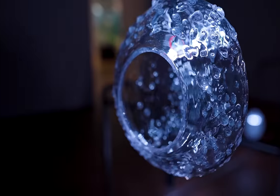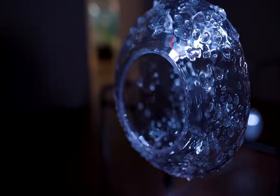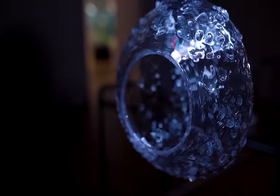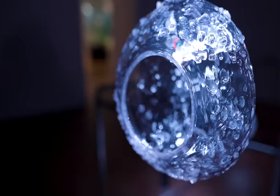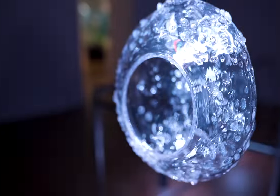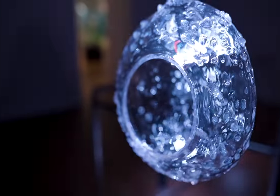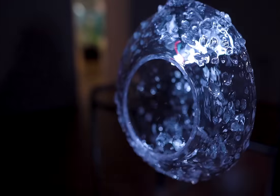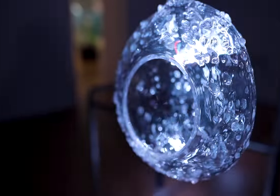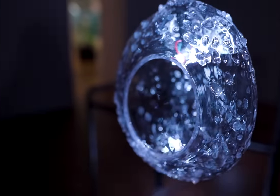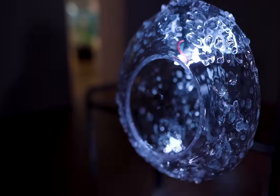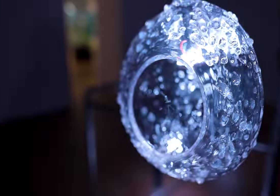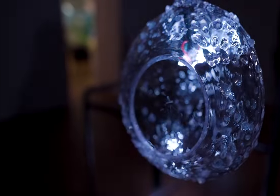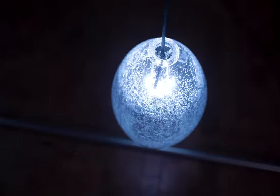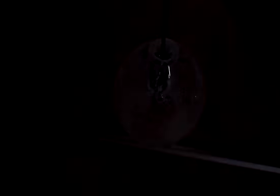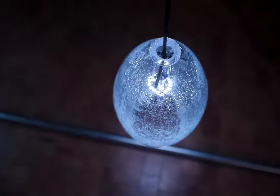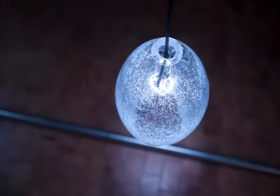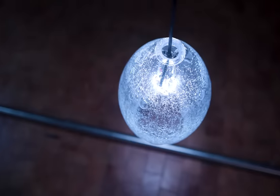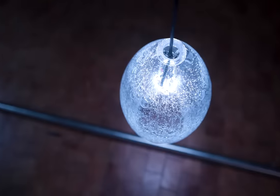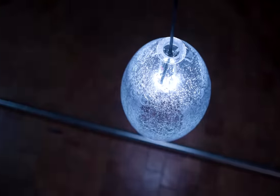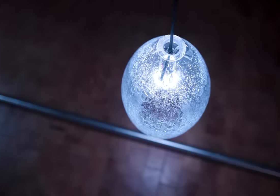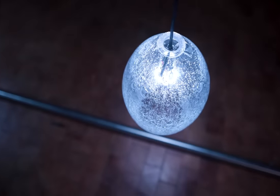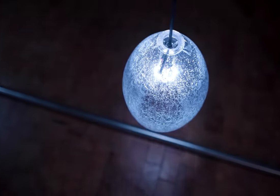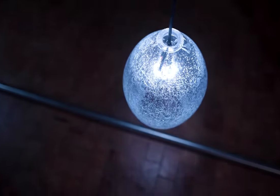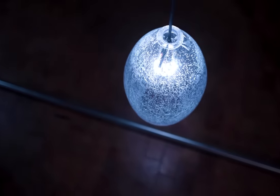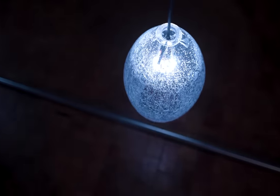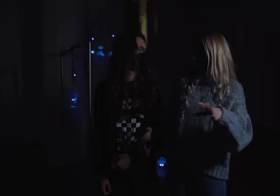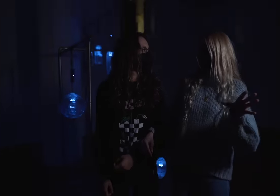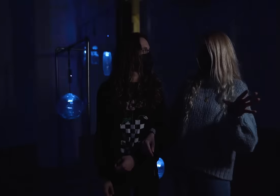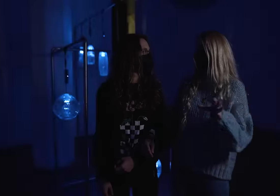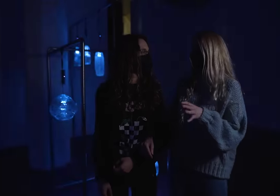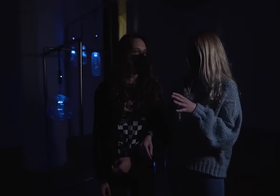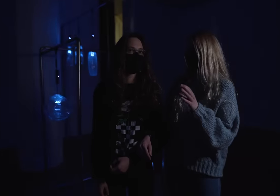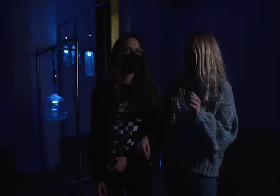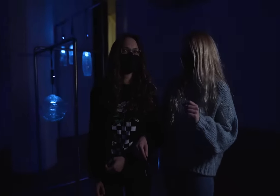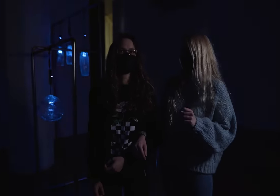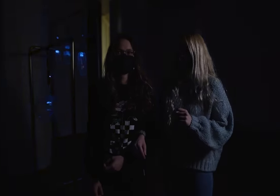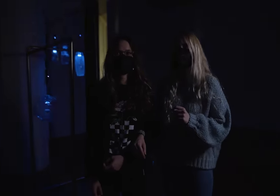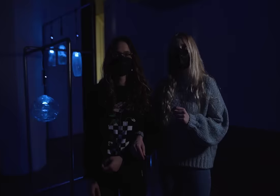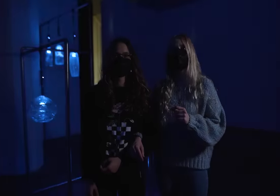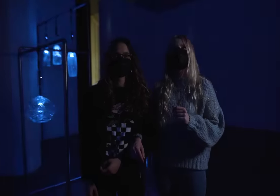Ja, das ist so 'ne ... monogame Melodie zum Einschlafen.